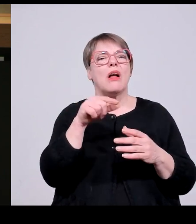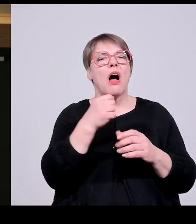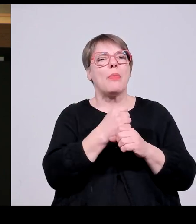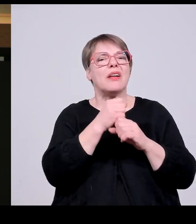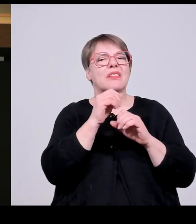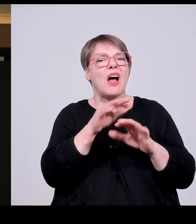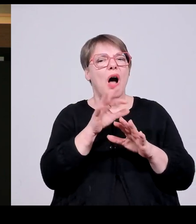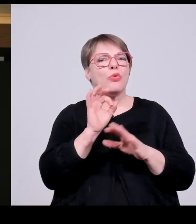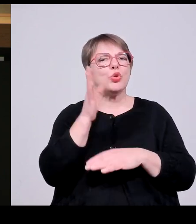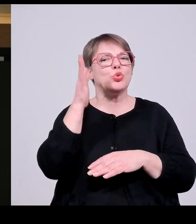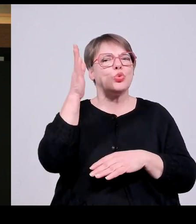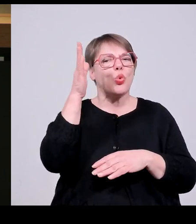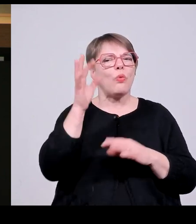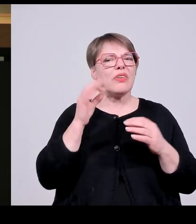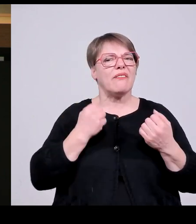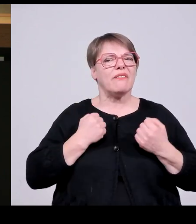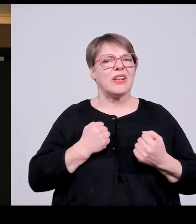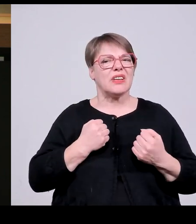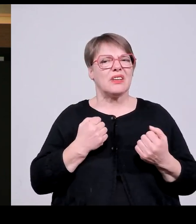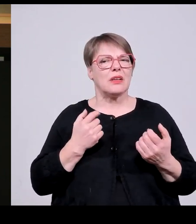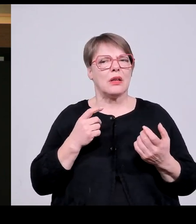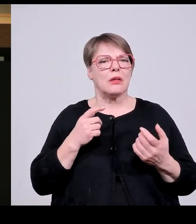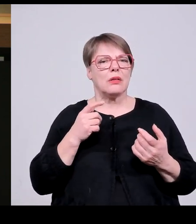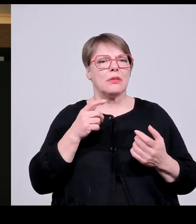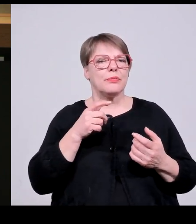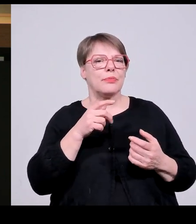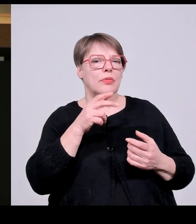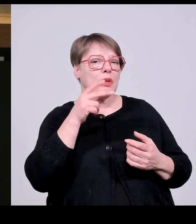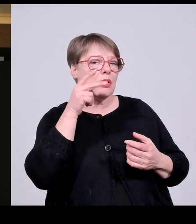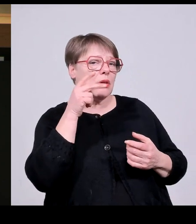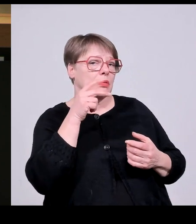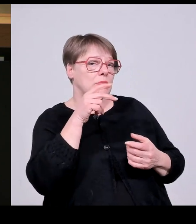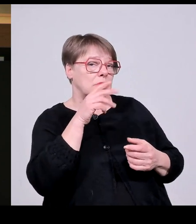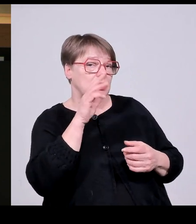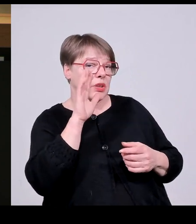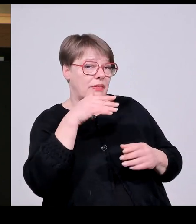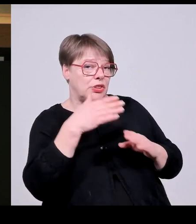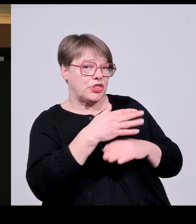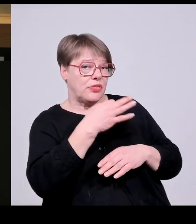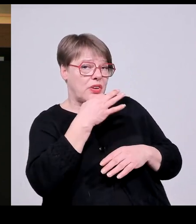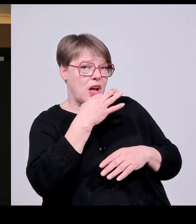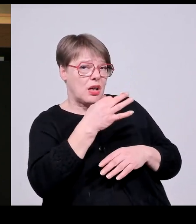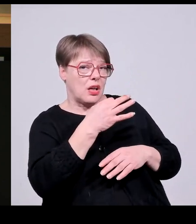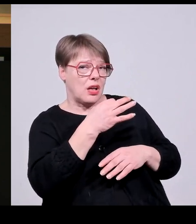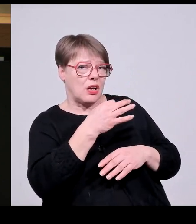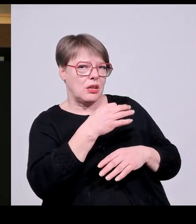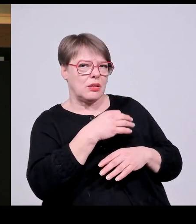Die haben sie natürlich auch vergessen. Ideologie Ideologie belastet, wie sie sind.(Rednerwechsel)